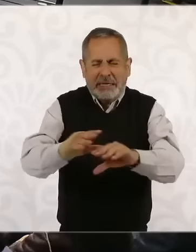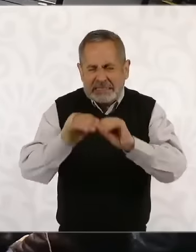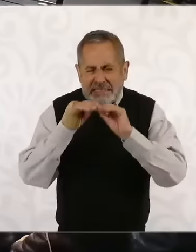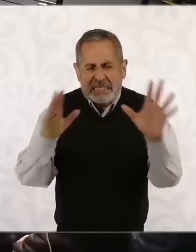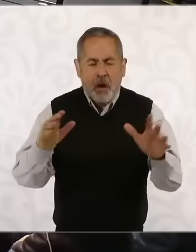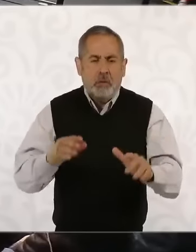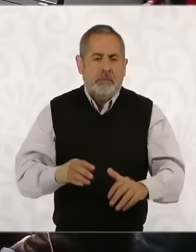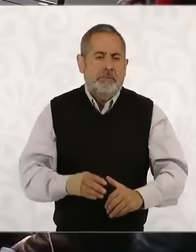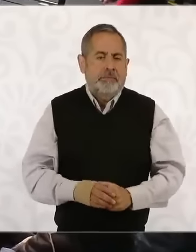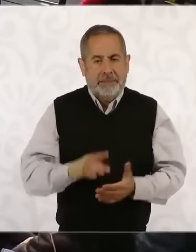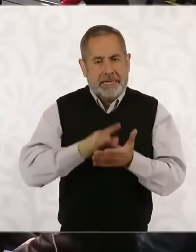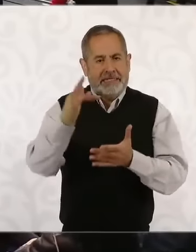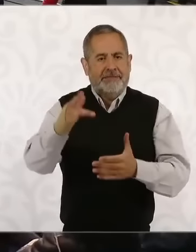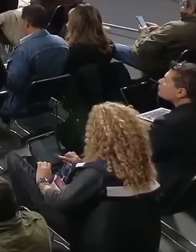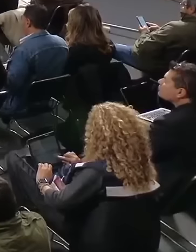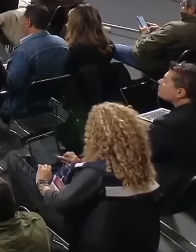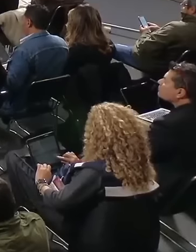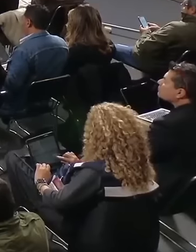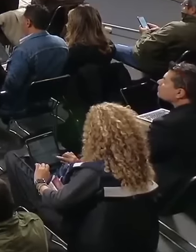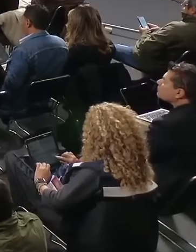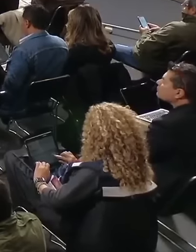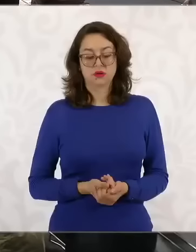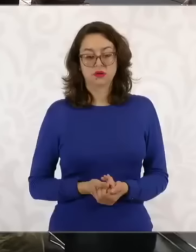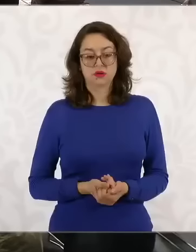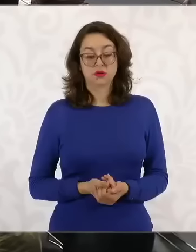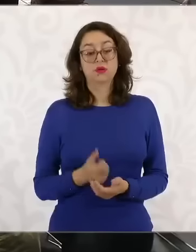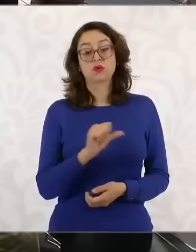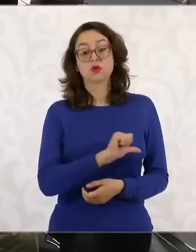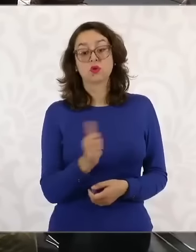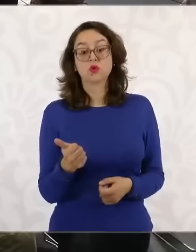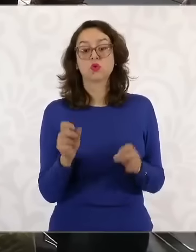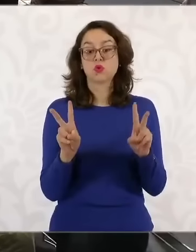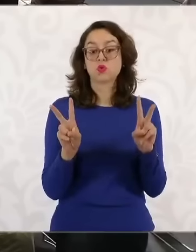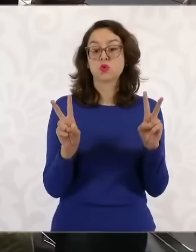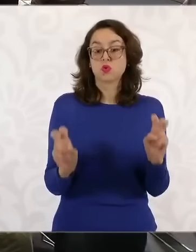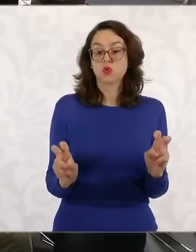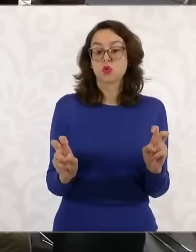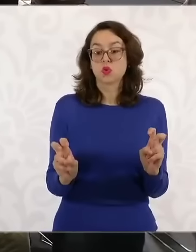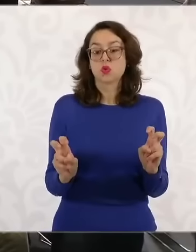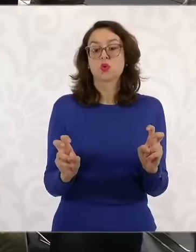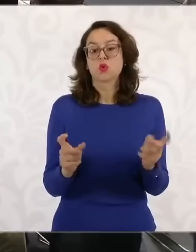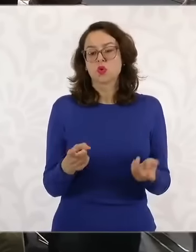presidente. Eh, ahorita que estaba mencionando lo de la lo de bueno, estas reformas a la ley de